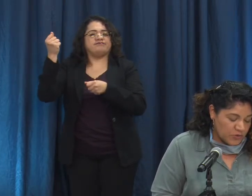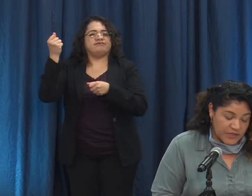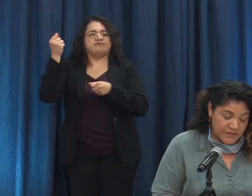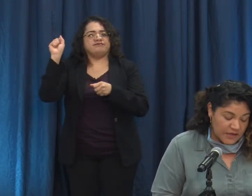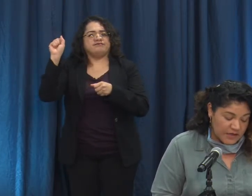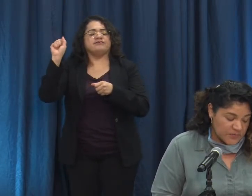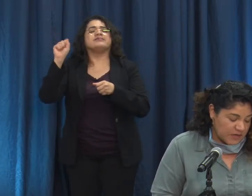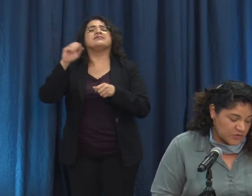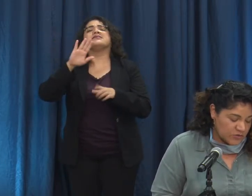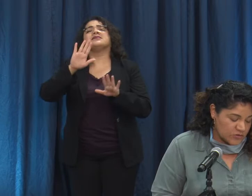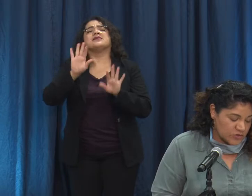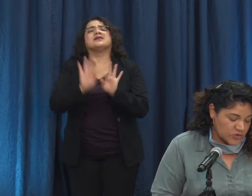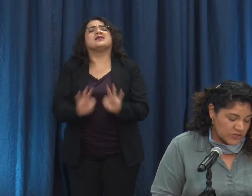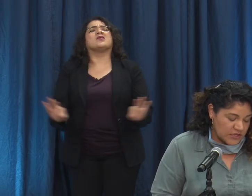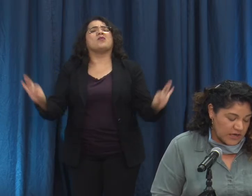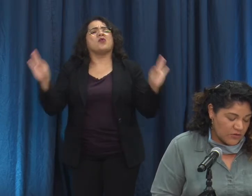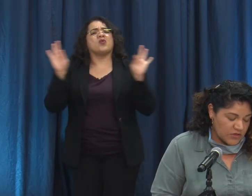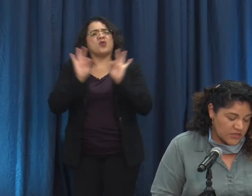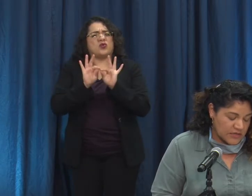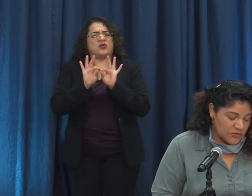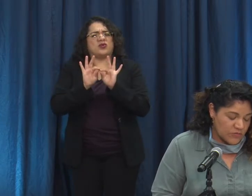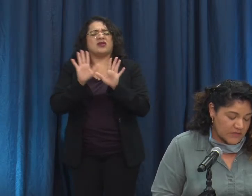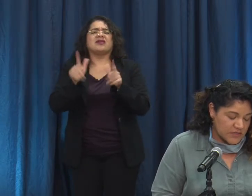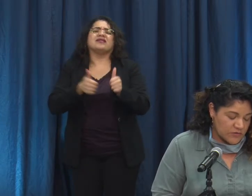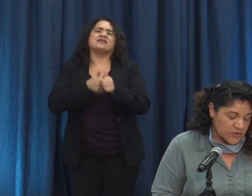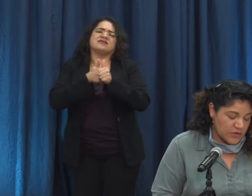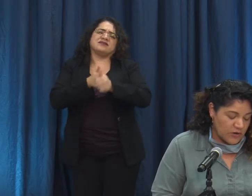importante que es para todos nosotros seguir la orden de salud más seguro Nelo